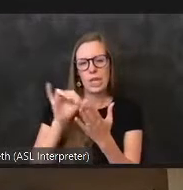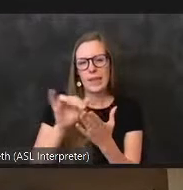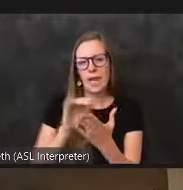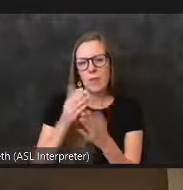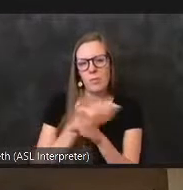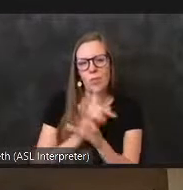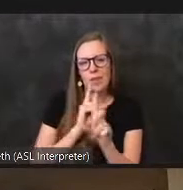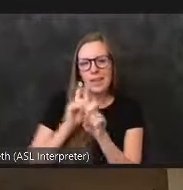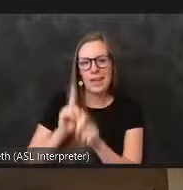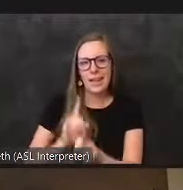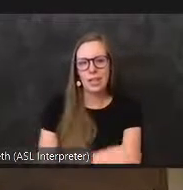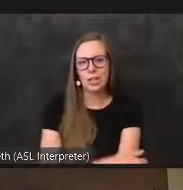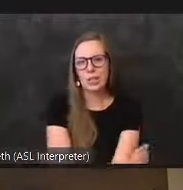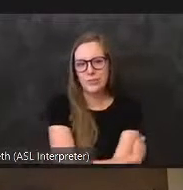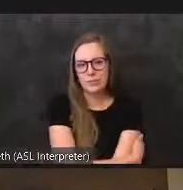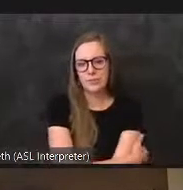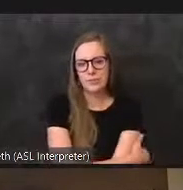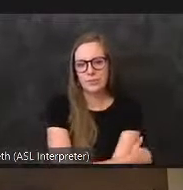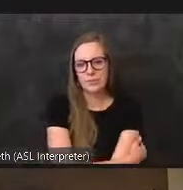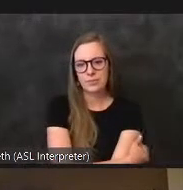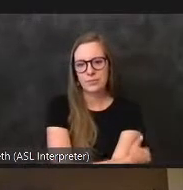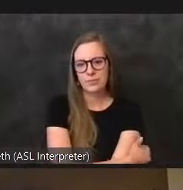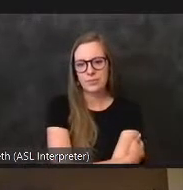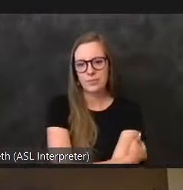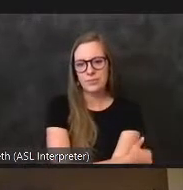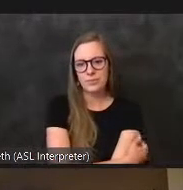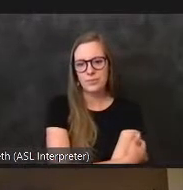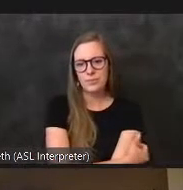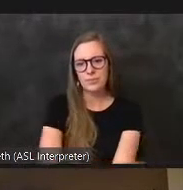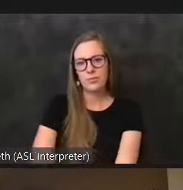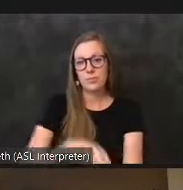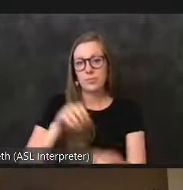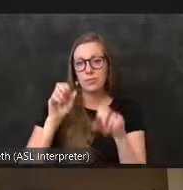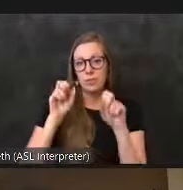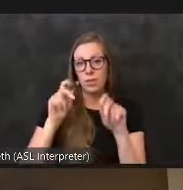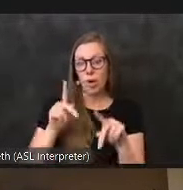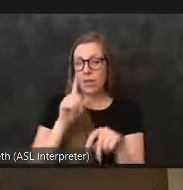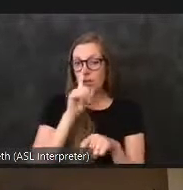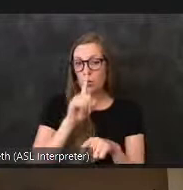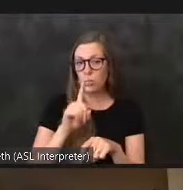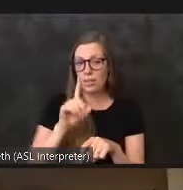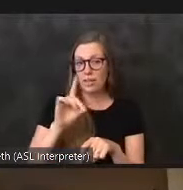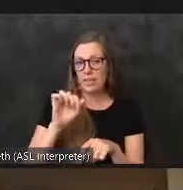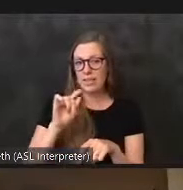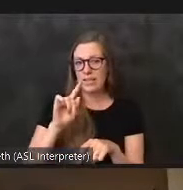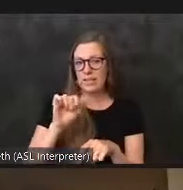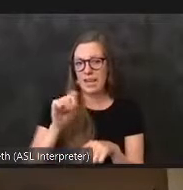Y vamos a poder tener que ver un poco más profundo que yo y para poder responder. Básicamente este dato está acá sin